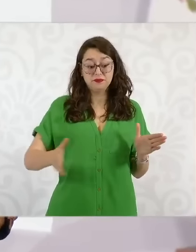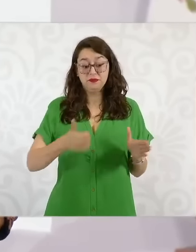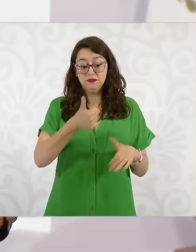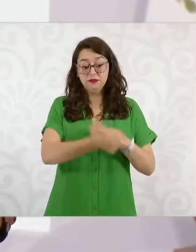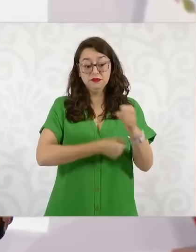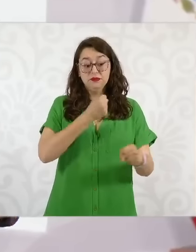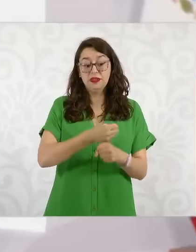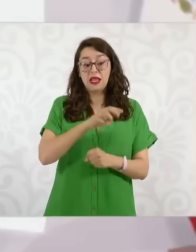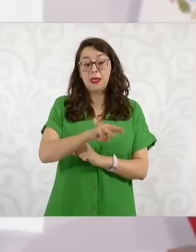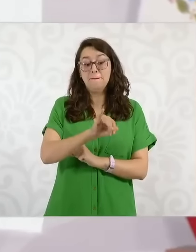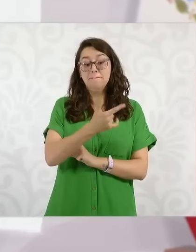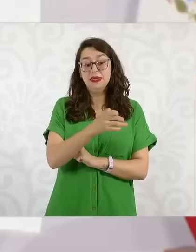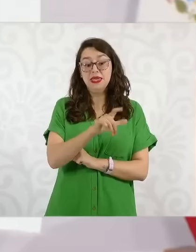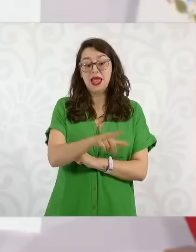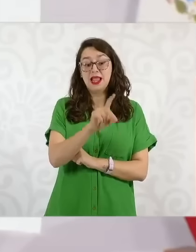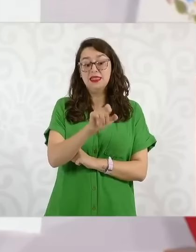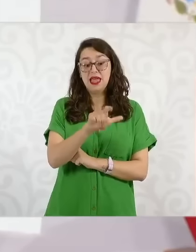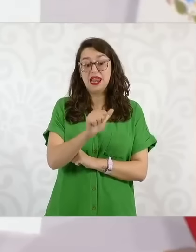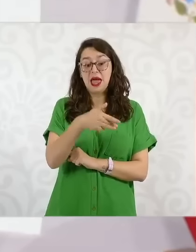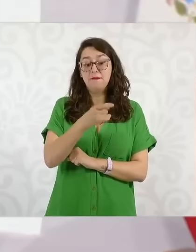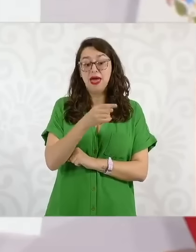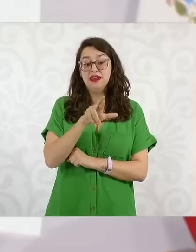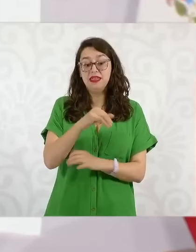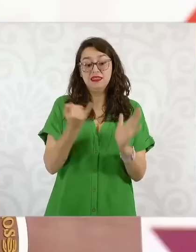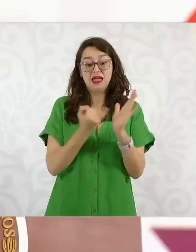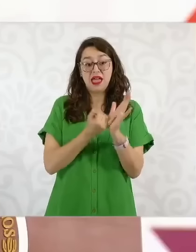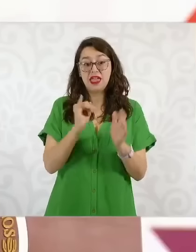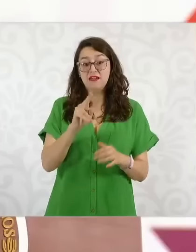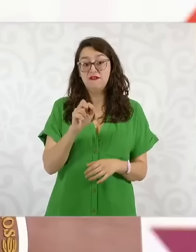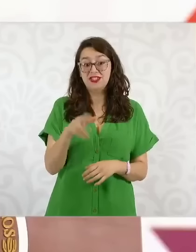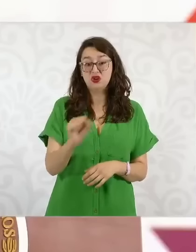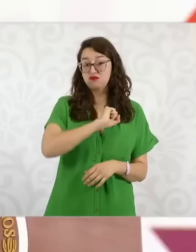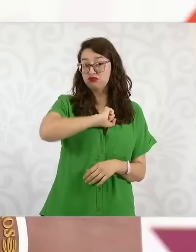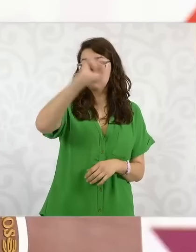porque las tasas de inflación llegaban a más del 100% y después no aumentó.